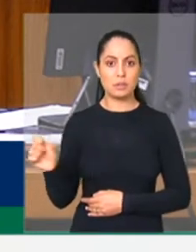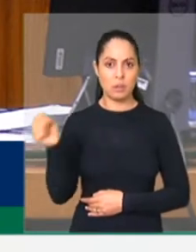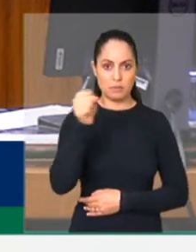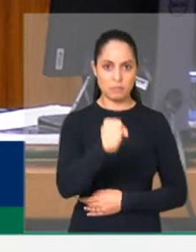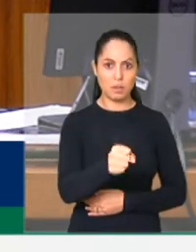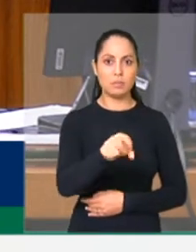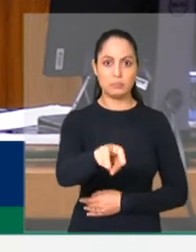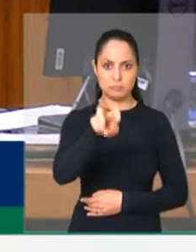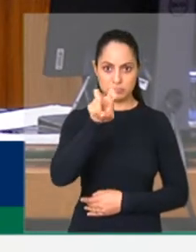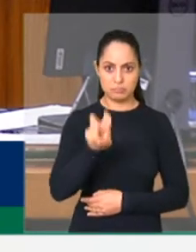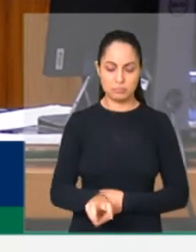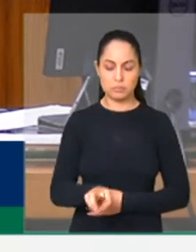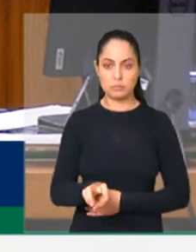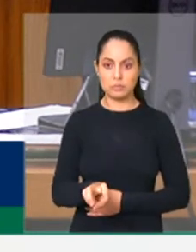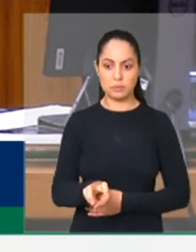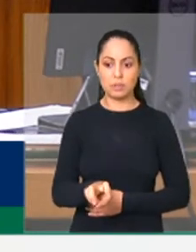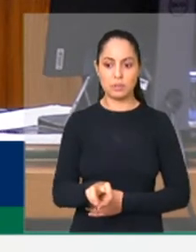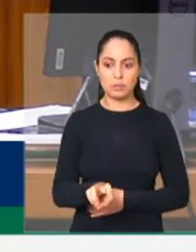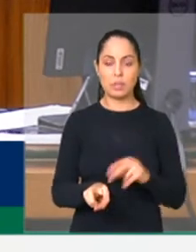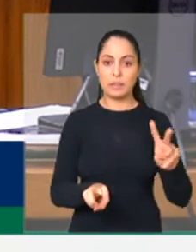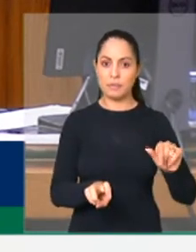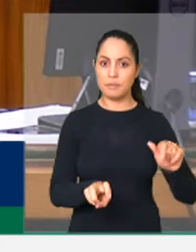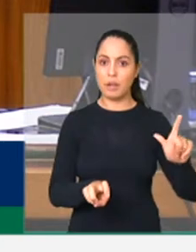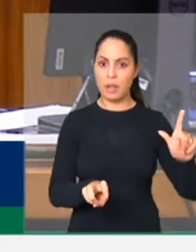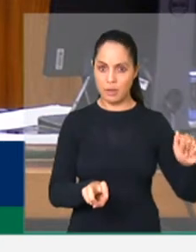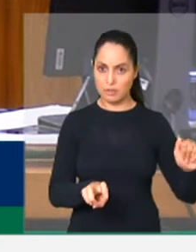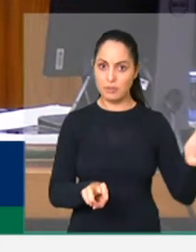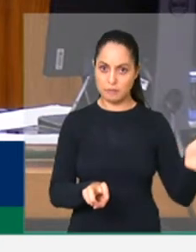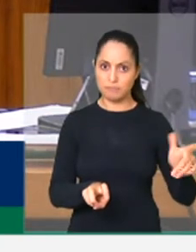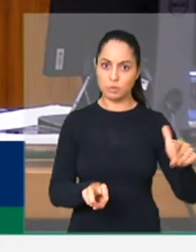LEIS, PROMOVER O BEM GERAL DO POVO BRASILEIRO. SUSTENTAR A UNIÃO, A INTEGRIDADE E A